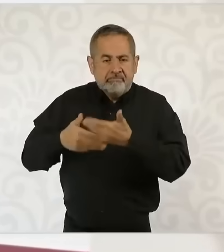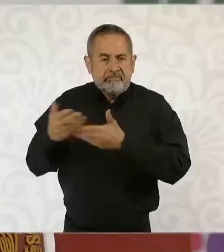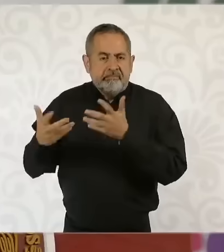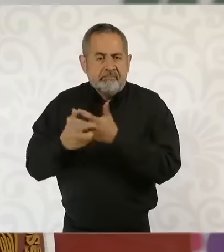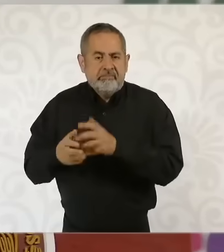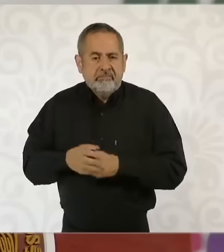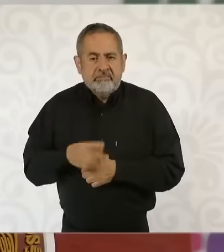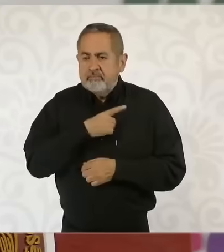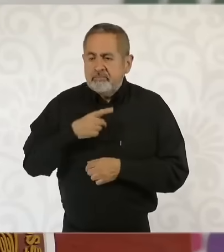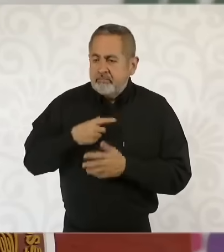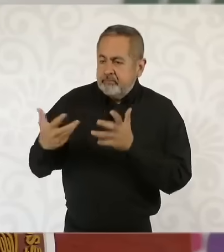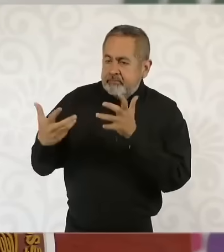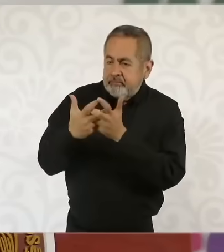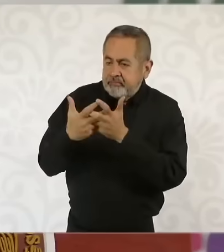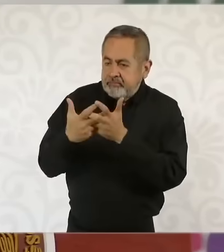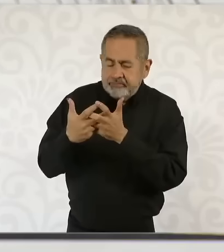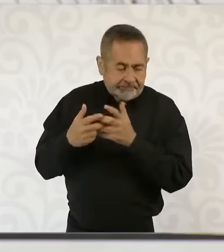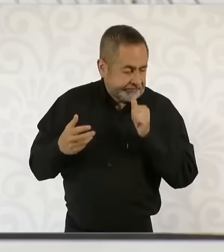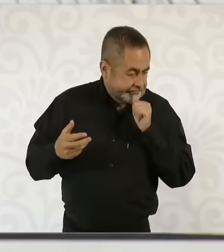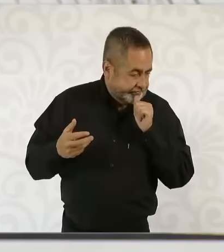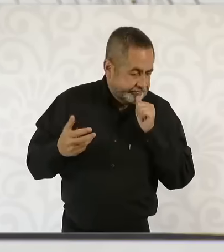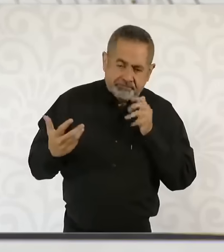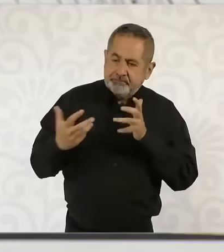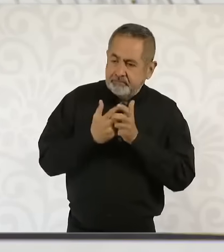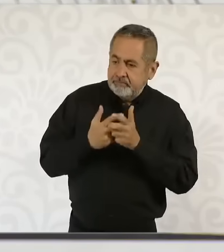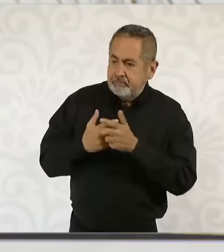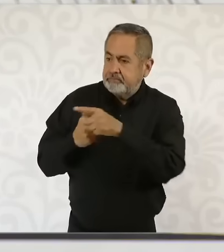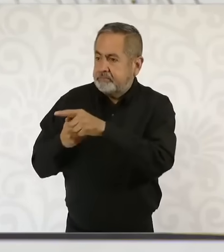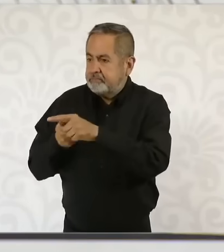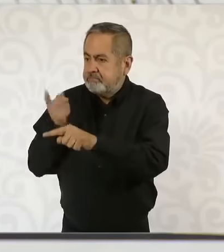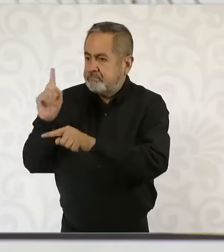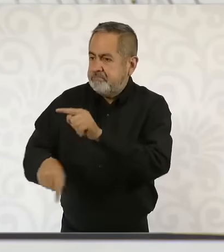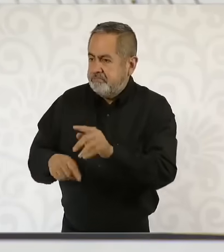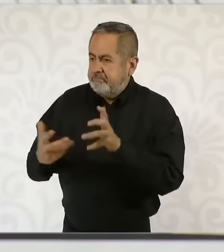complementaria porque nosotros pues evidentemente no queremos sustituir lo que se produce en México.